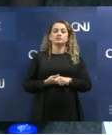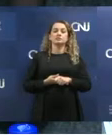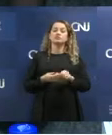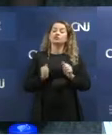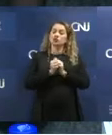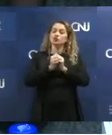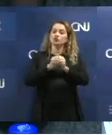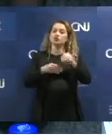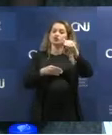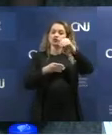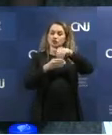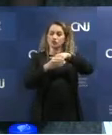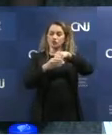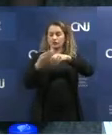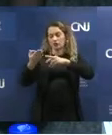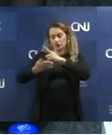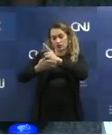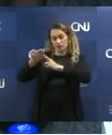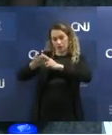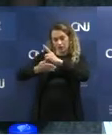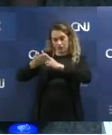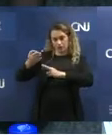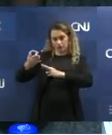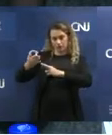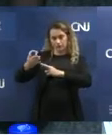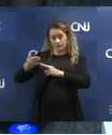No que toca ao afastamento da tese da decadência